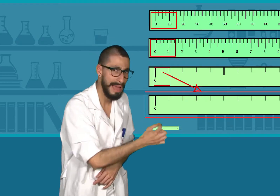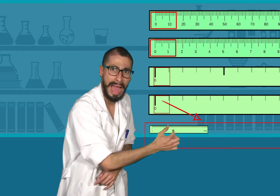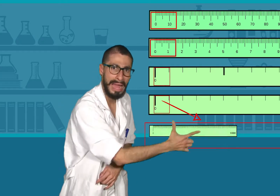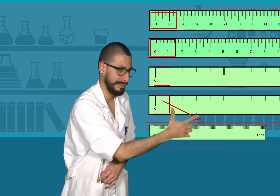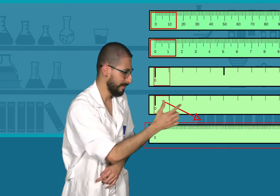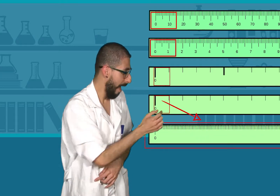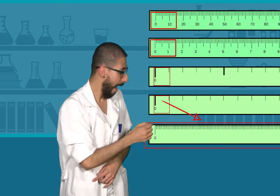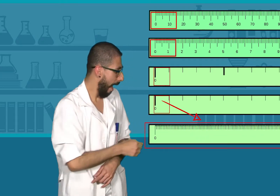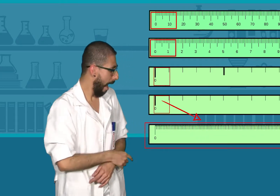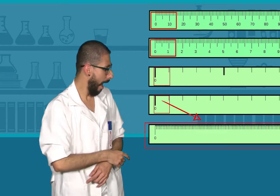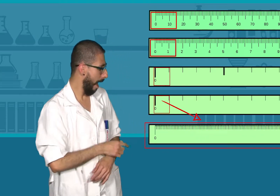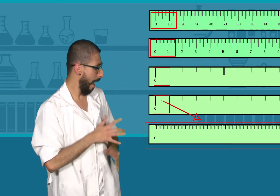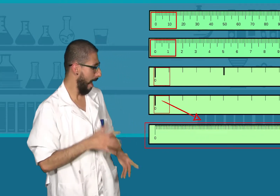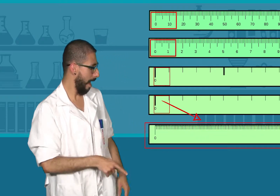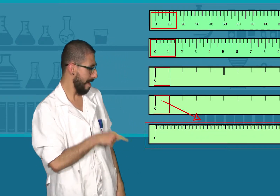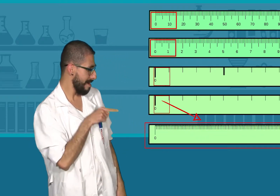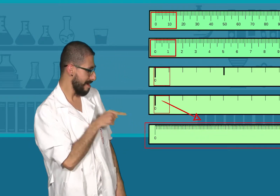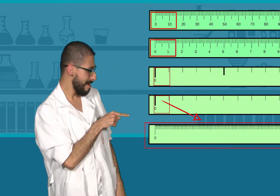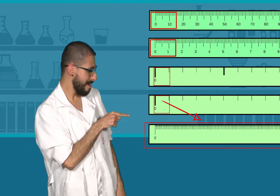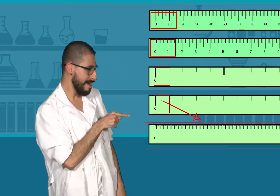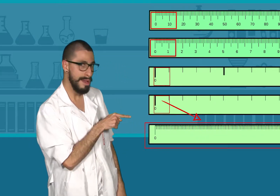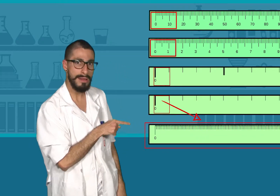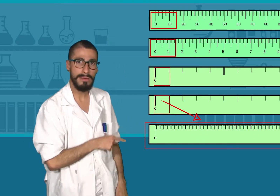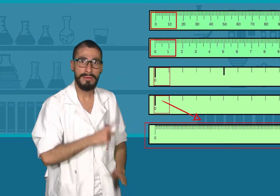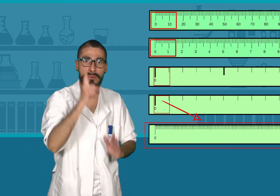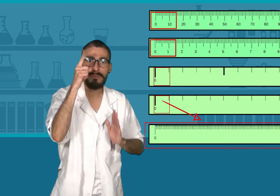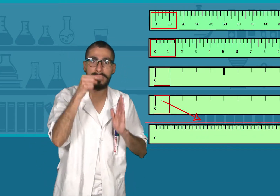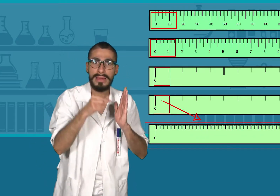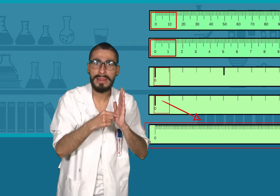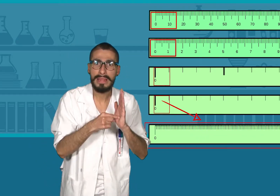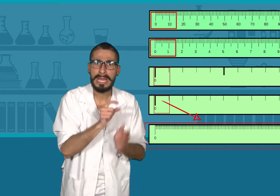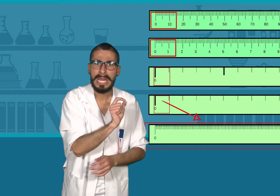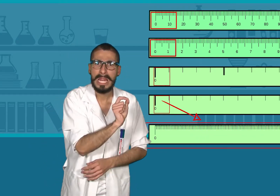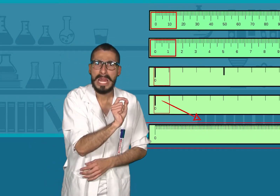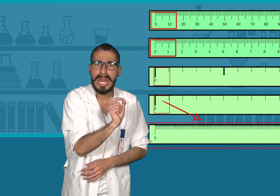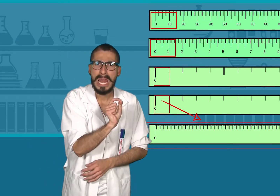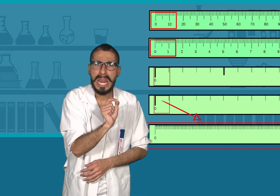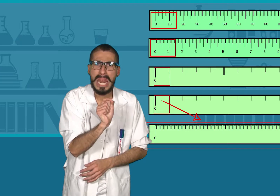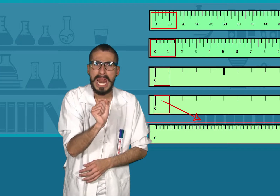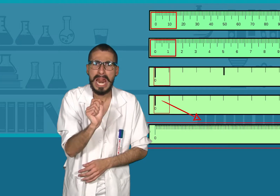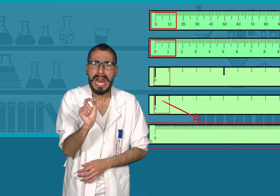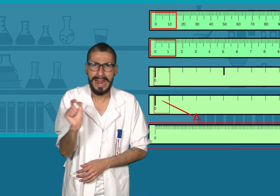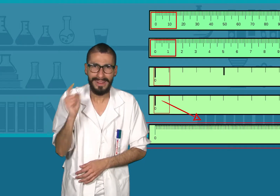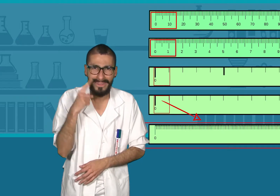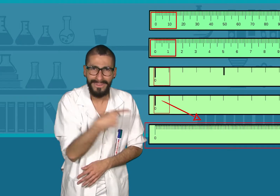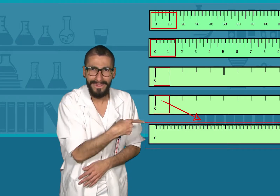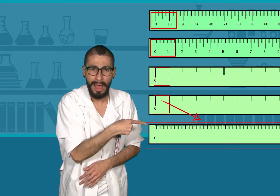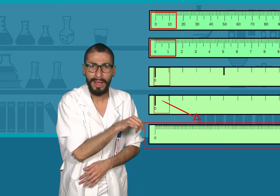y otra vez, tenemos mil pequeñas lineas, ¿las ven?